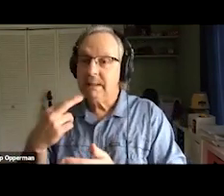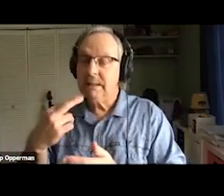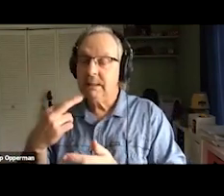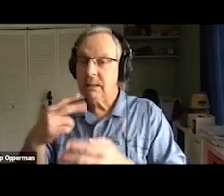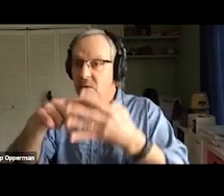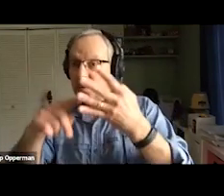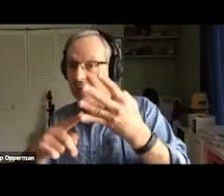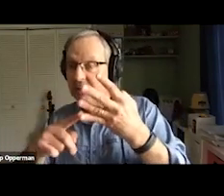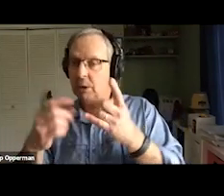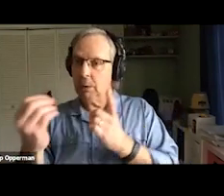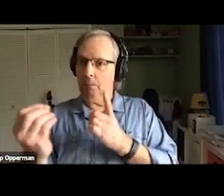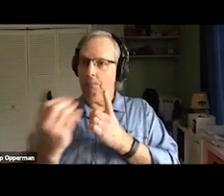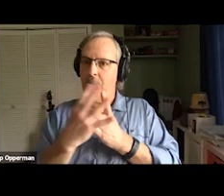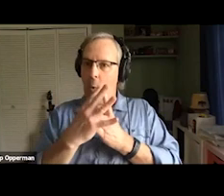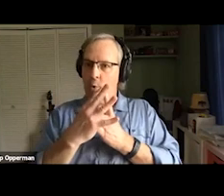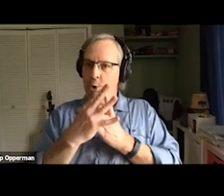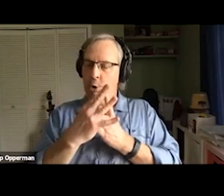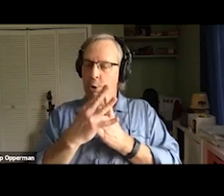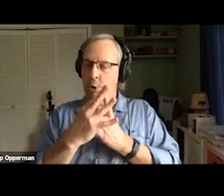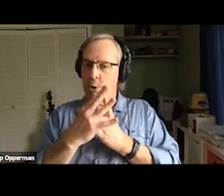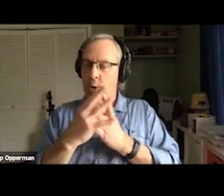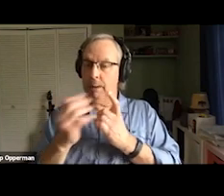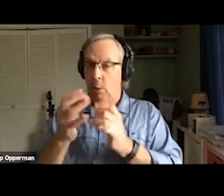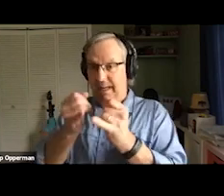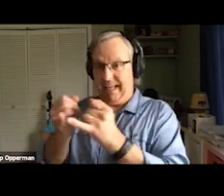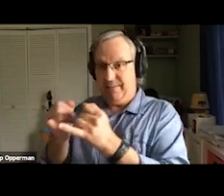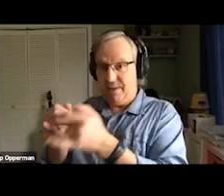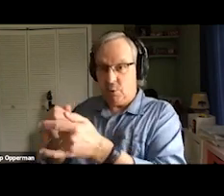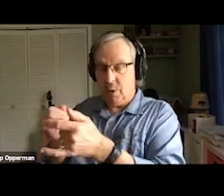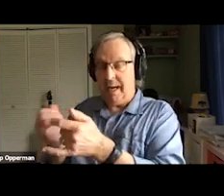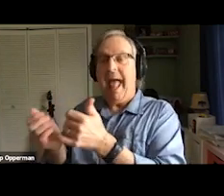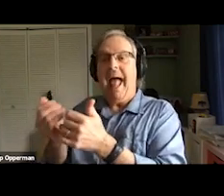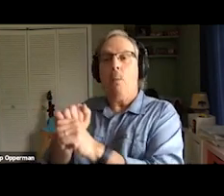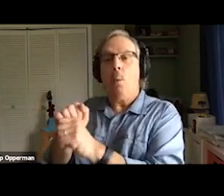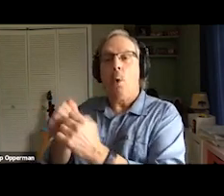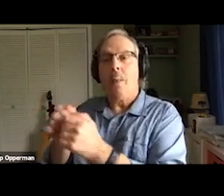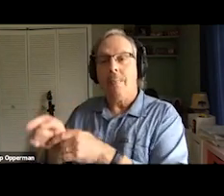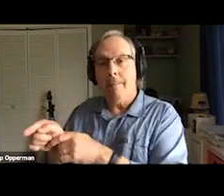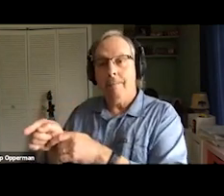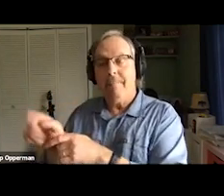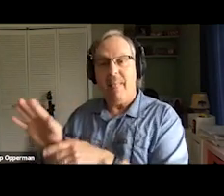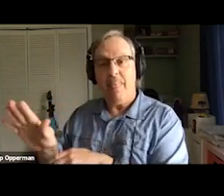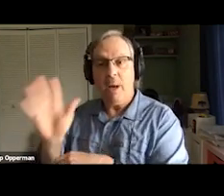la exposición, la exposición a individuos y cómo estamos trabajando con ellos y en sus experiencias.